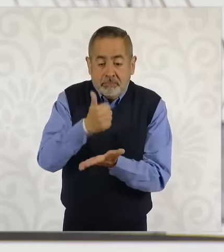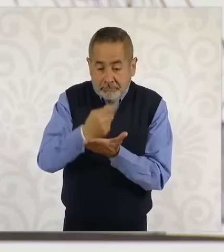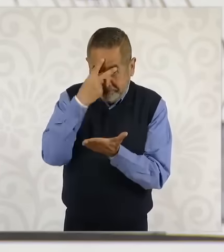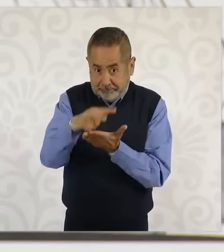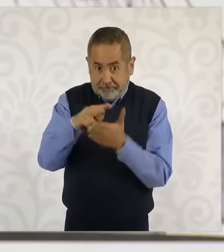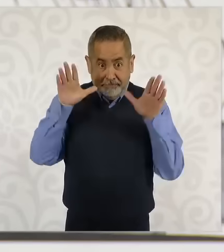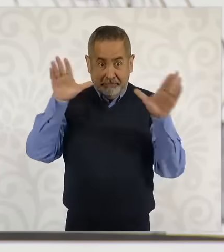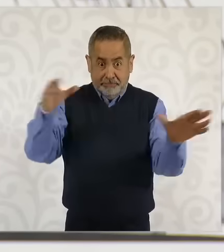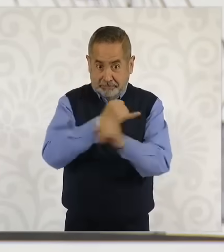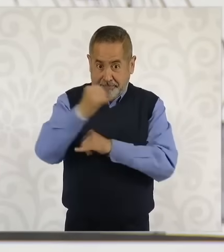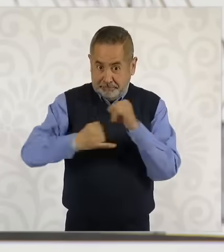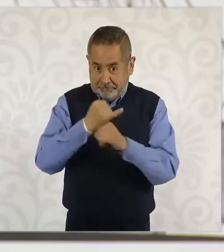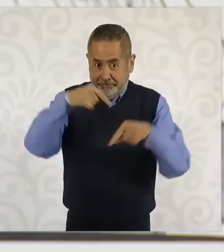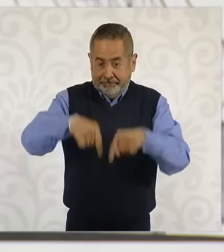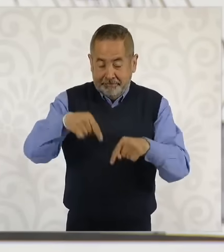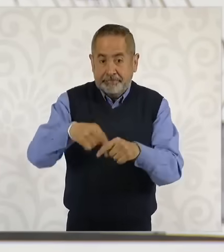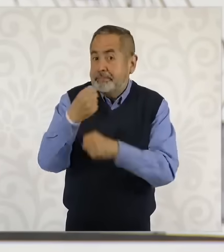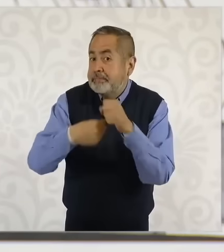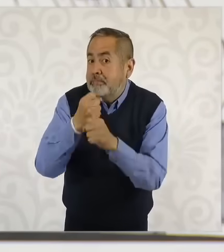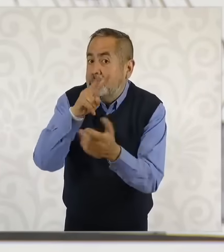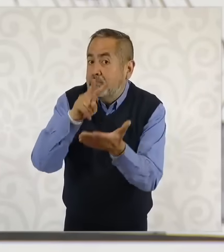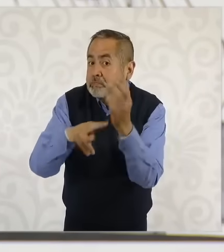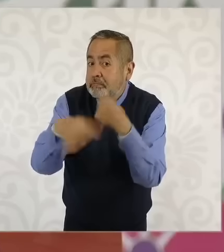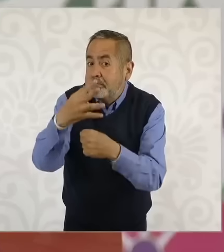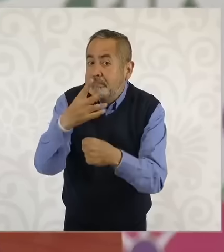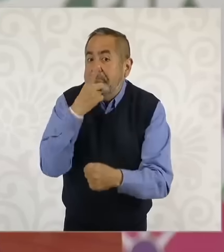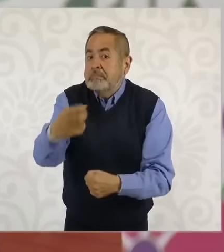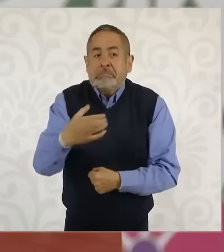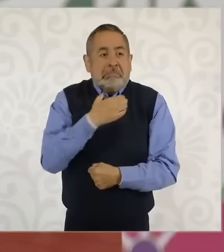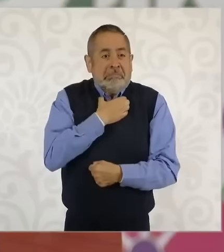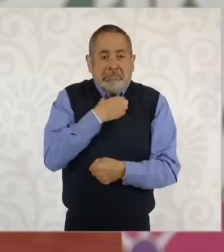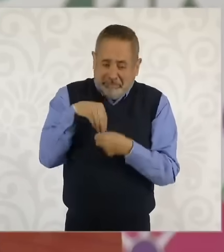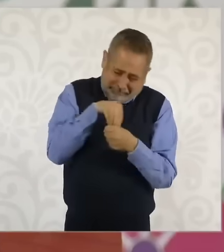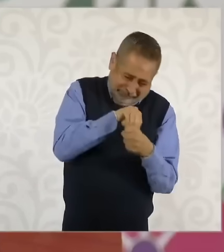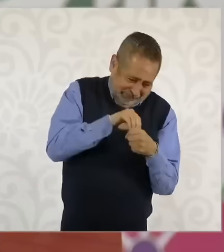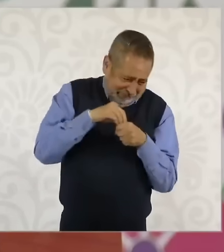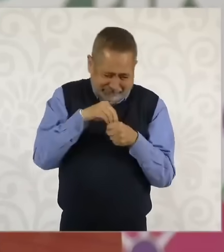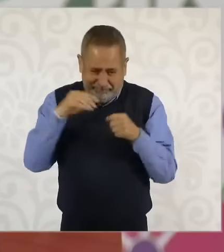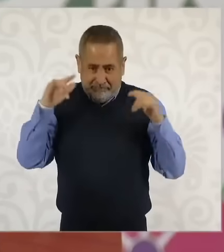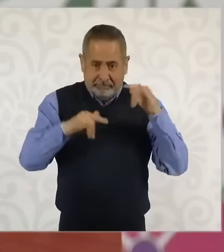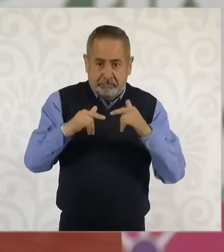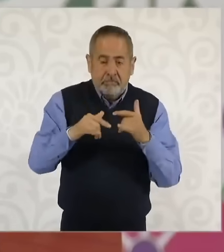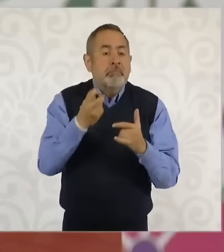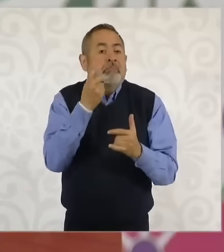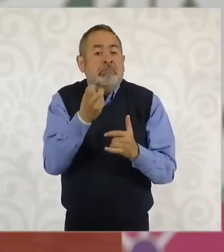Ciudad de México desde 2014. De hecho, es parte de la justificación de la construcción del aeropuerto